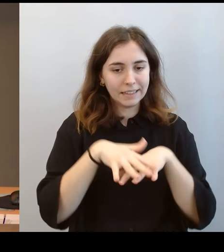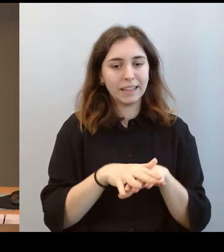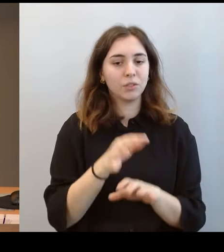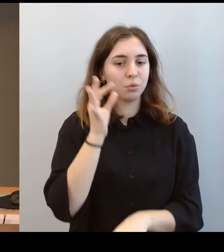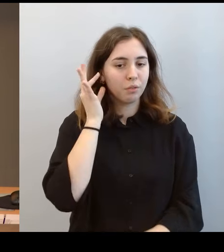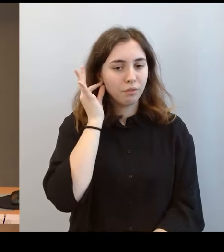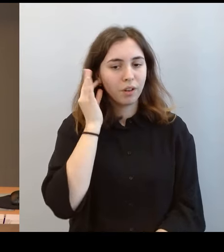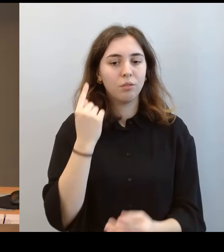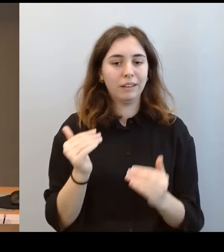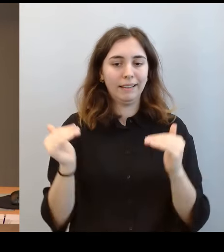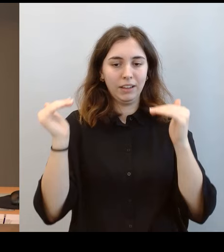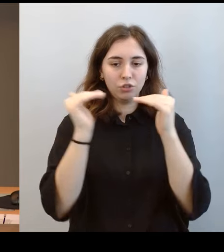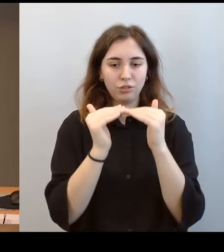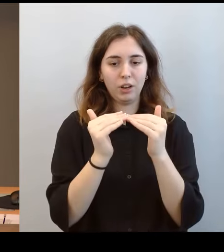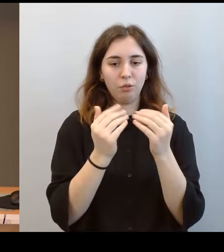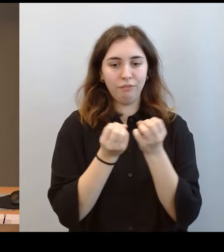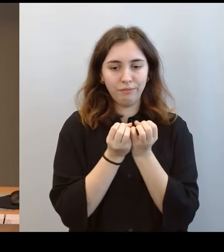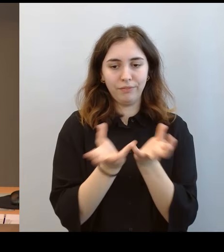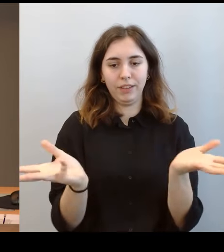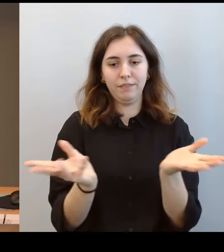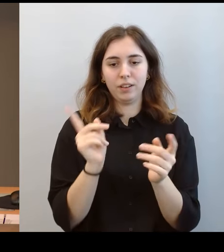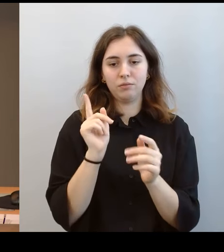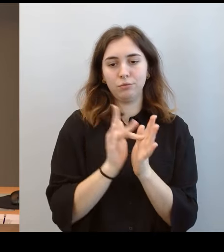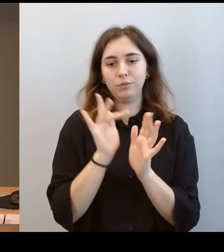Widerspruch dazu höre ich nicht. Dann verfahren wir so.